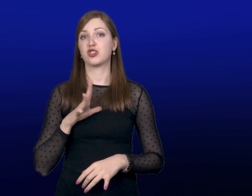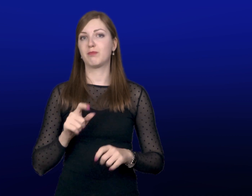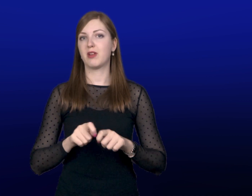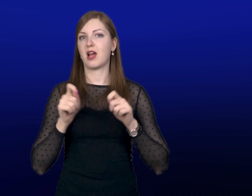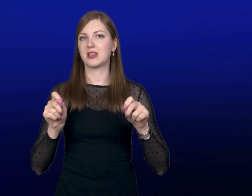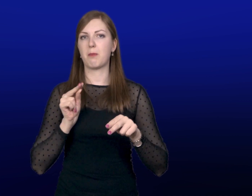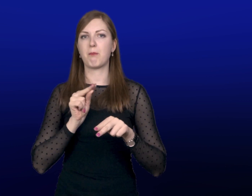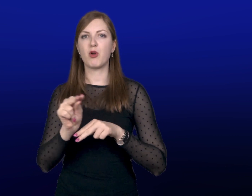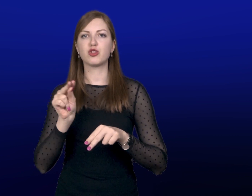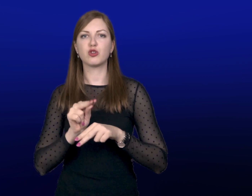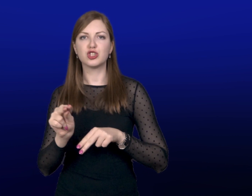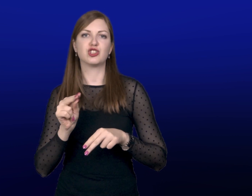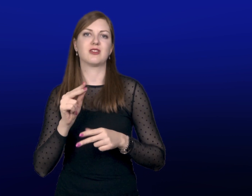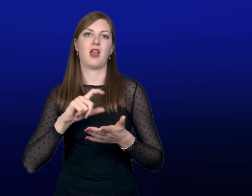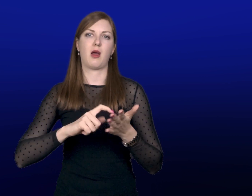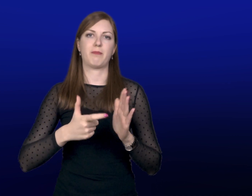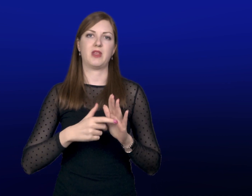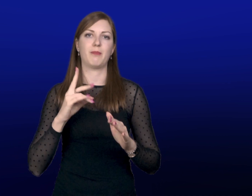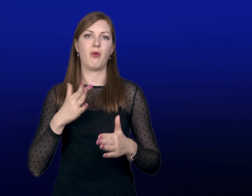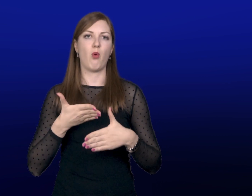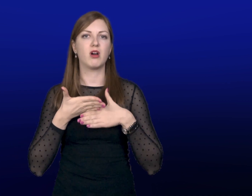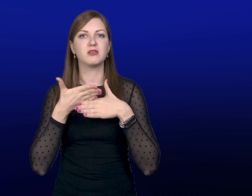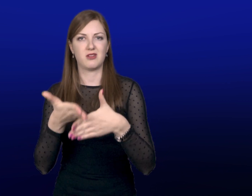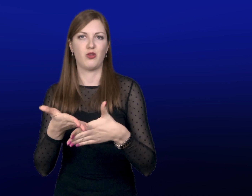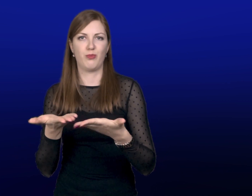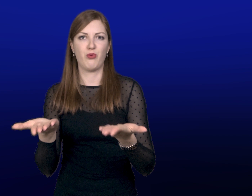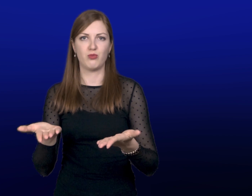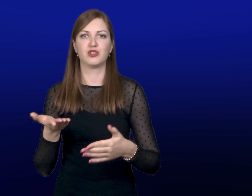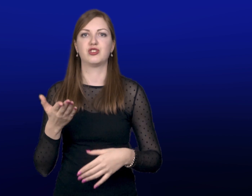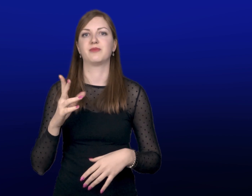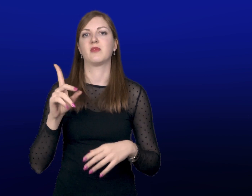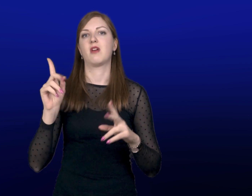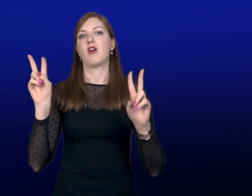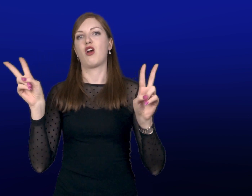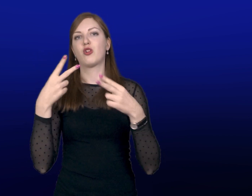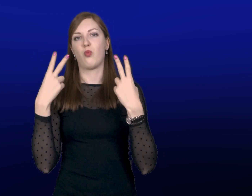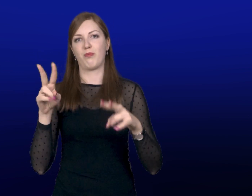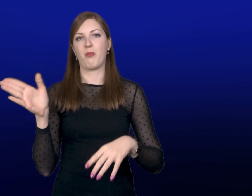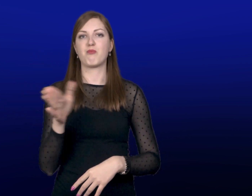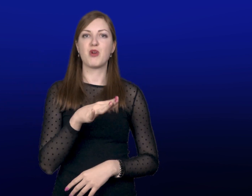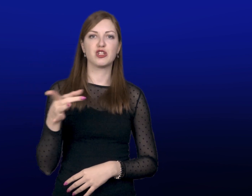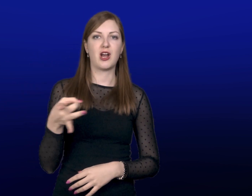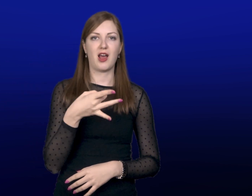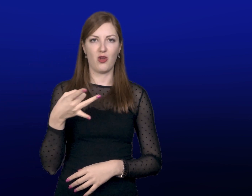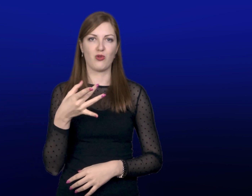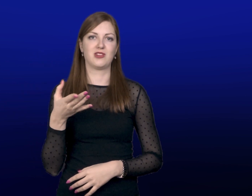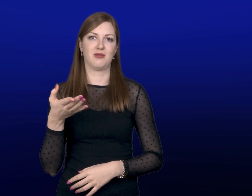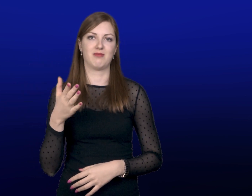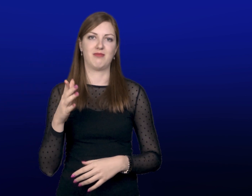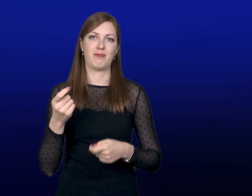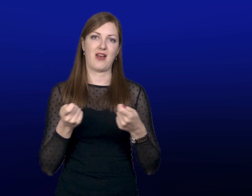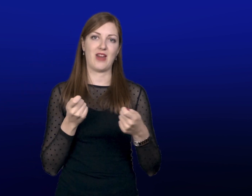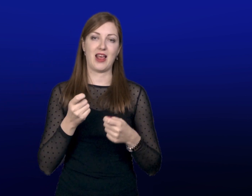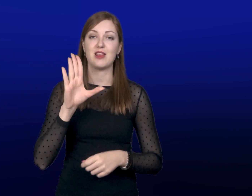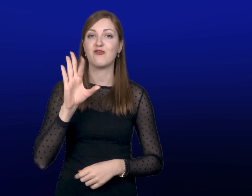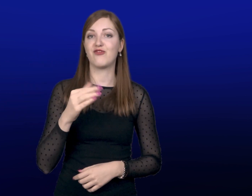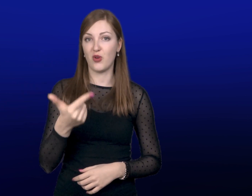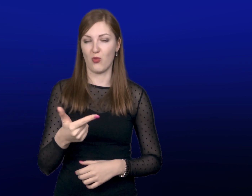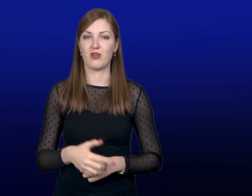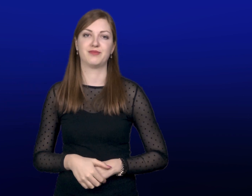открыт методический кабинет по оказанию помощи клубам межрайонных правлений ВОГ.